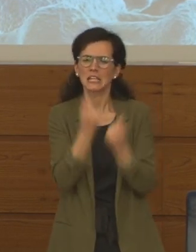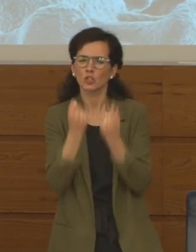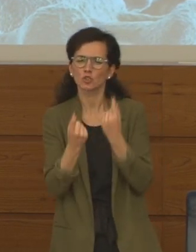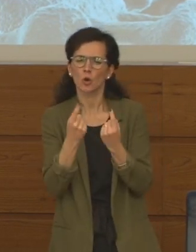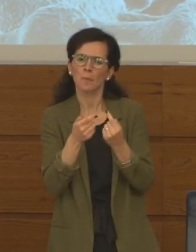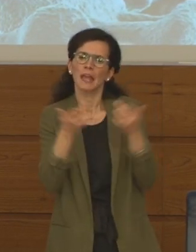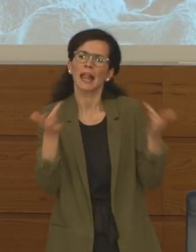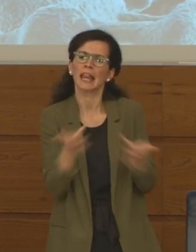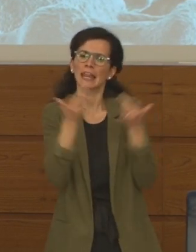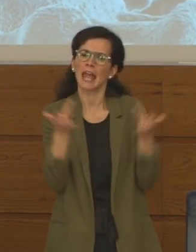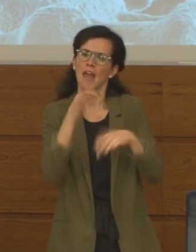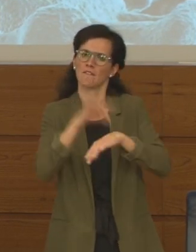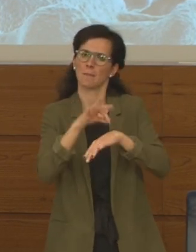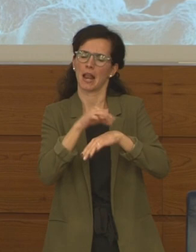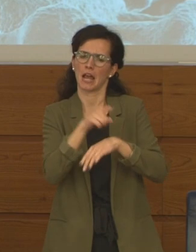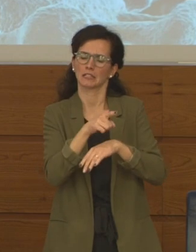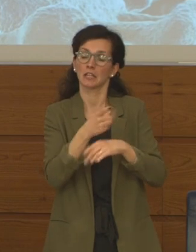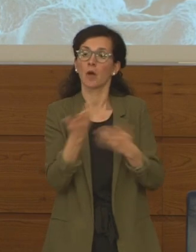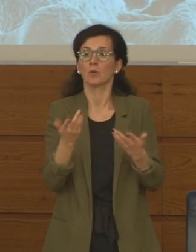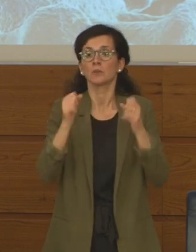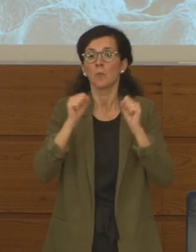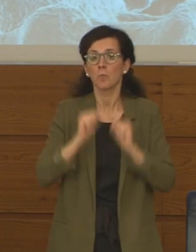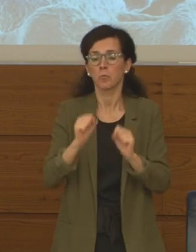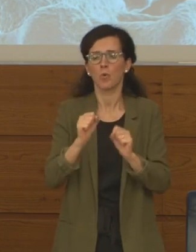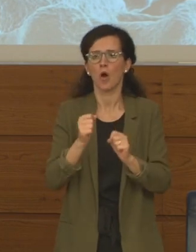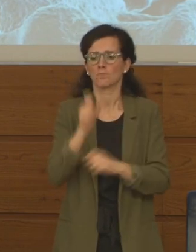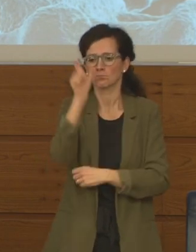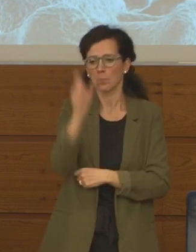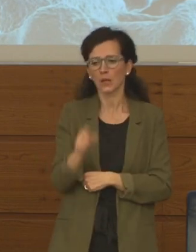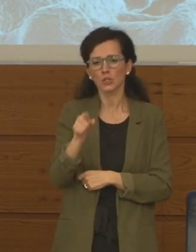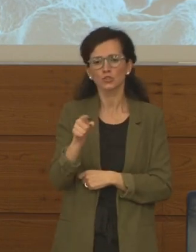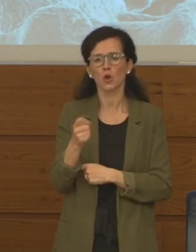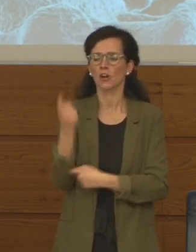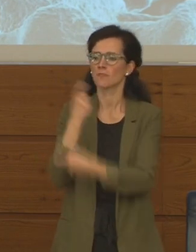quindi è possibile che qualcuno arrivato magari dalla Cina da una zona in cui